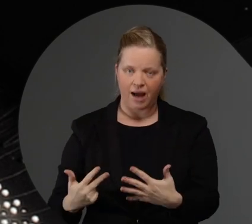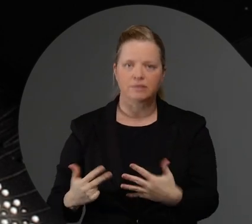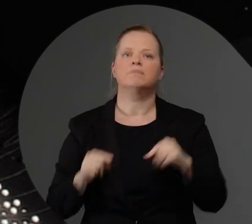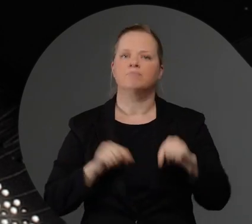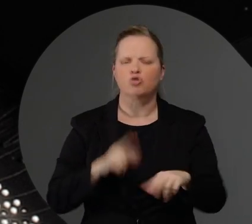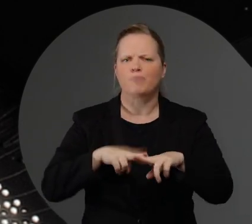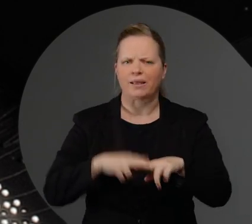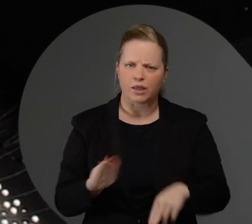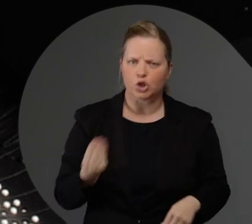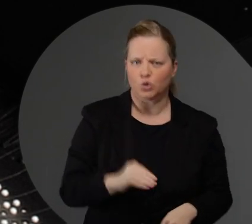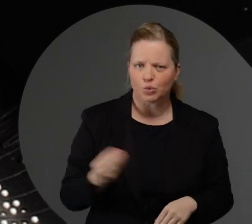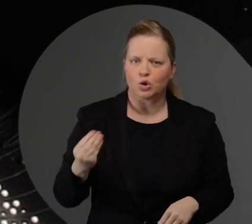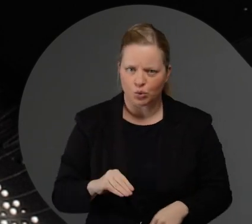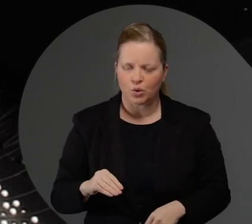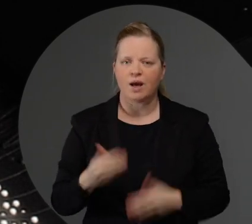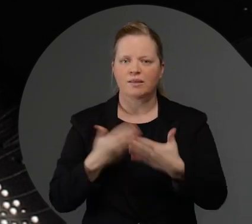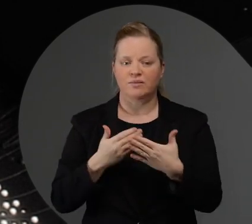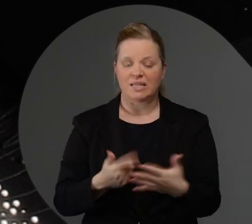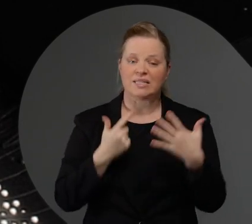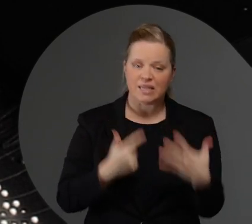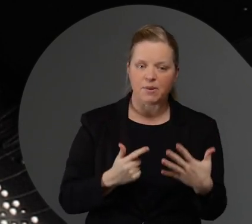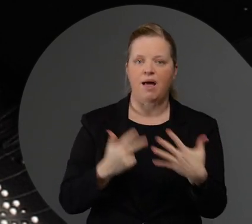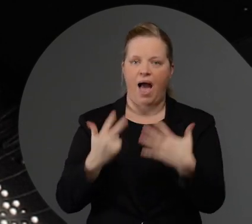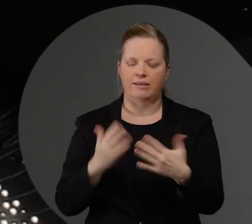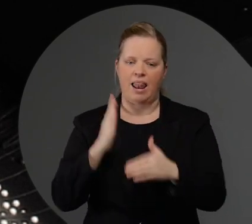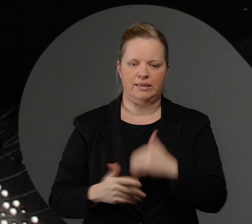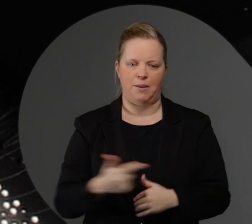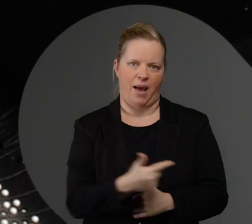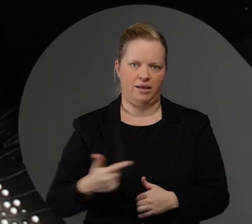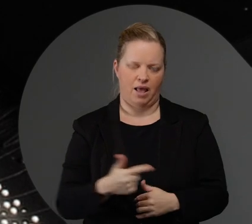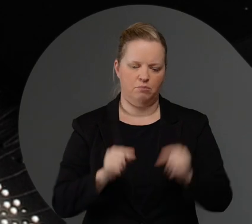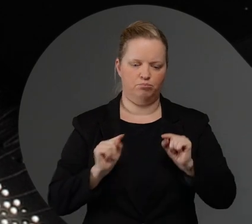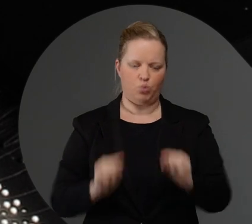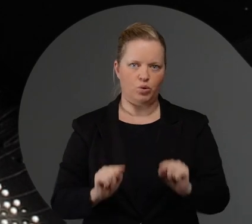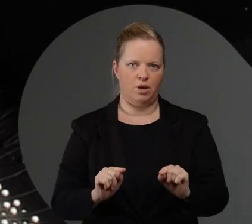so werden die letzten beiden Punkte unten bezeichnet.